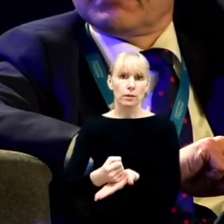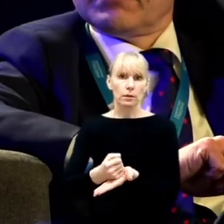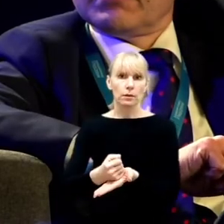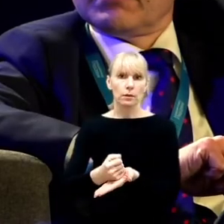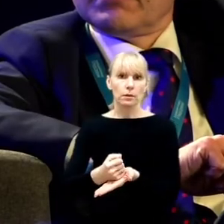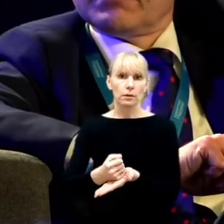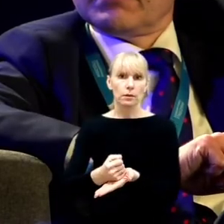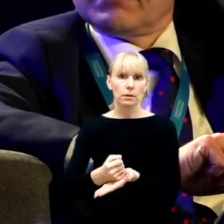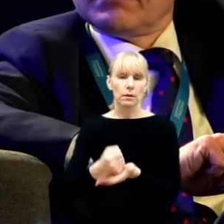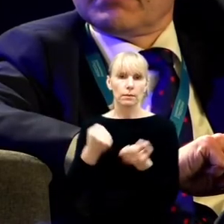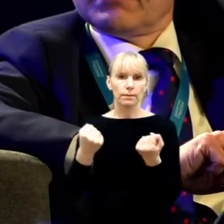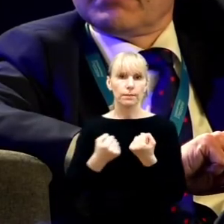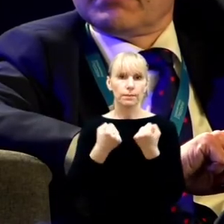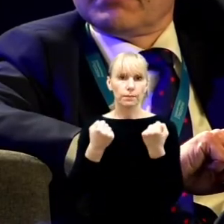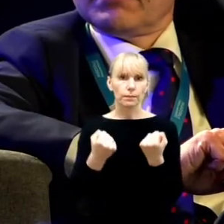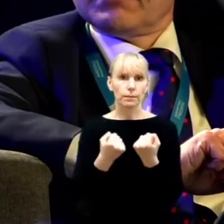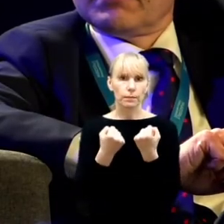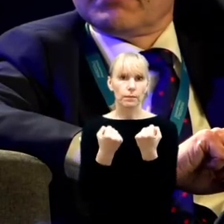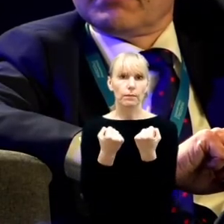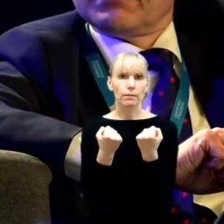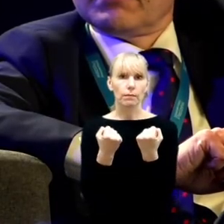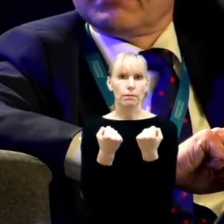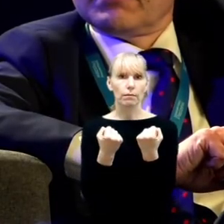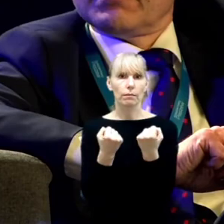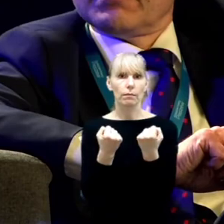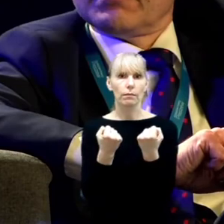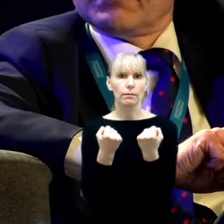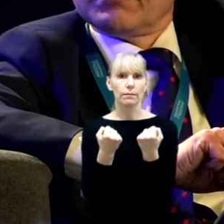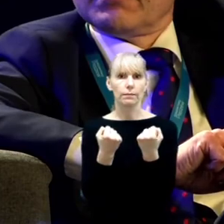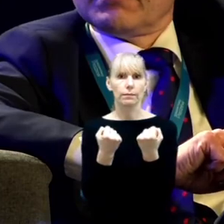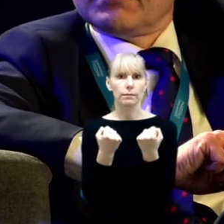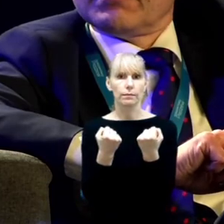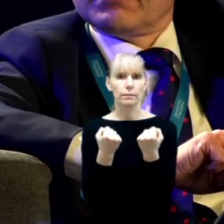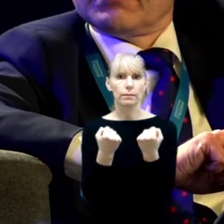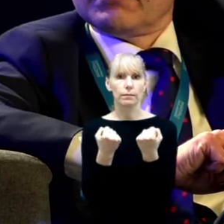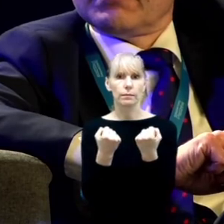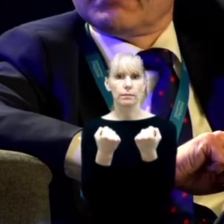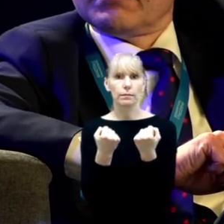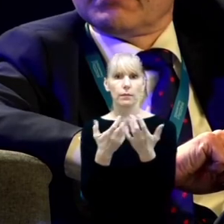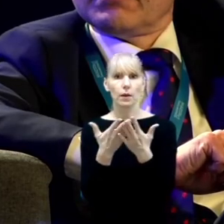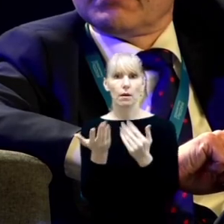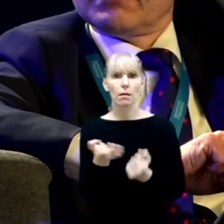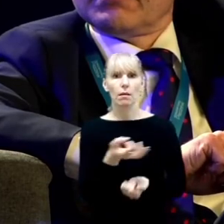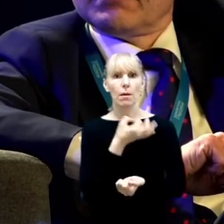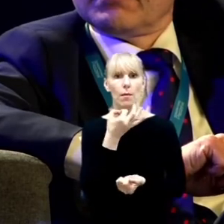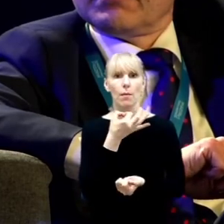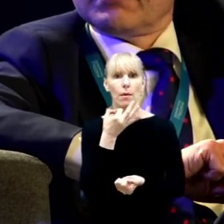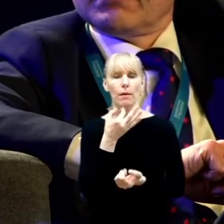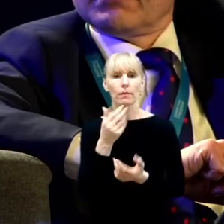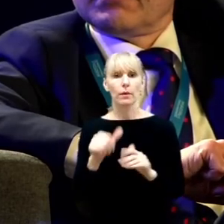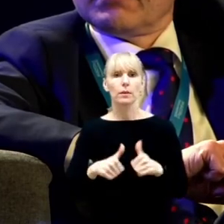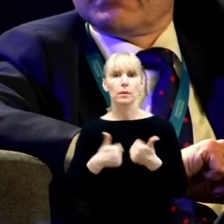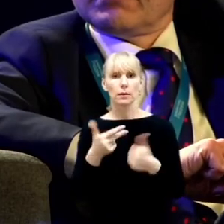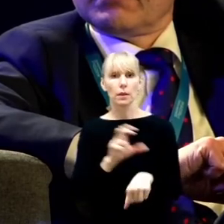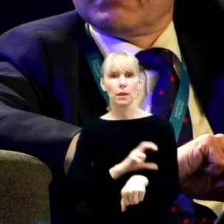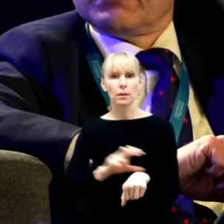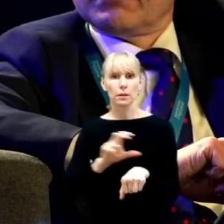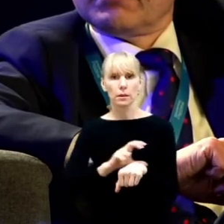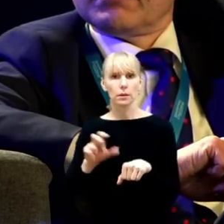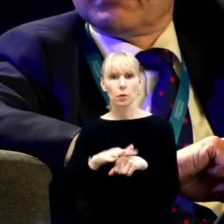polegające na poprawie stanu technicznego lokali zamieszkałych.